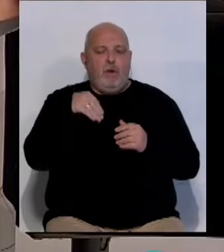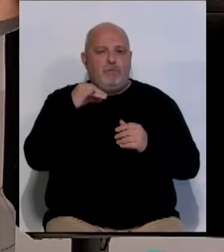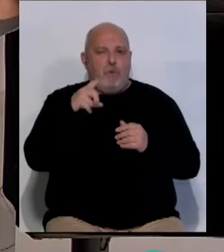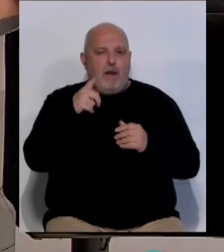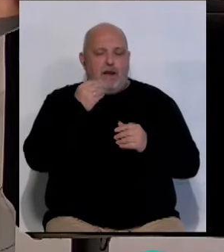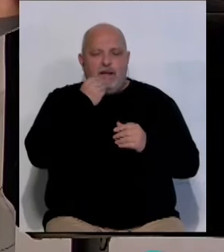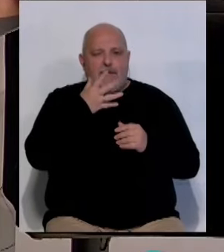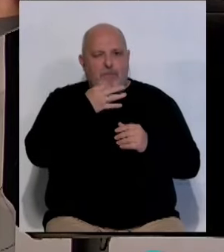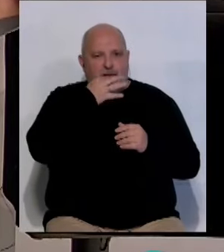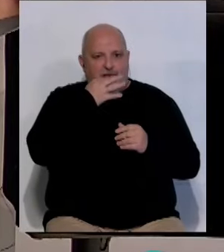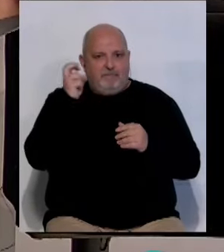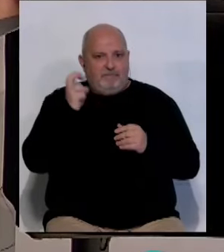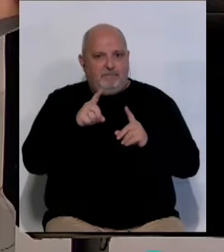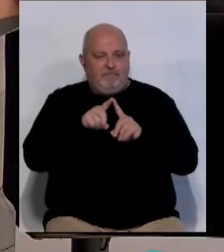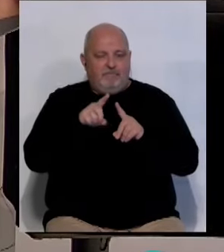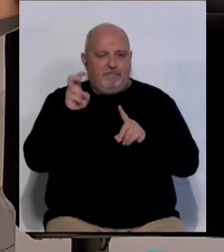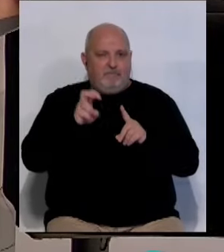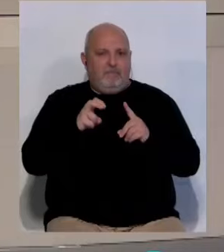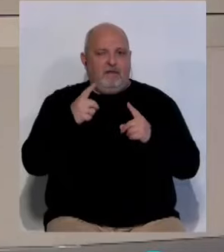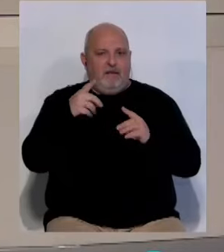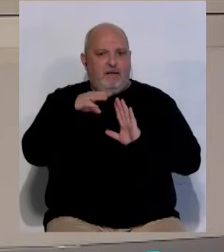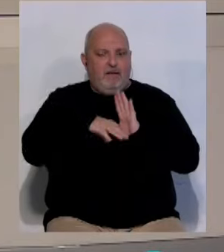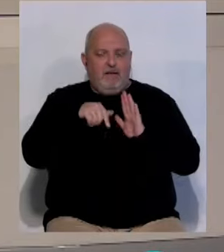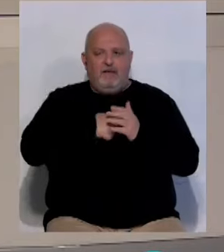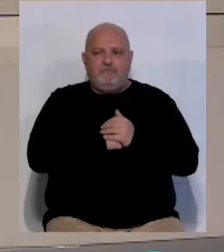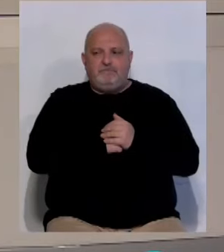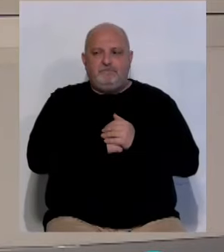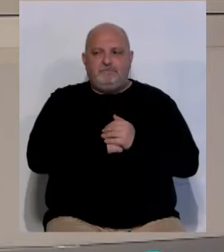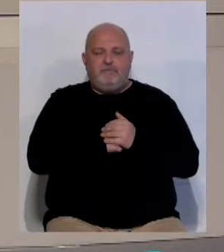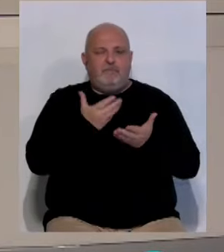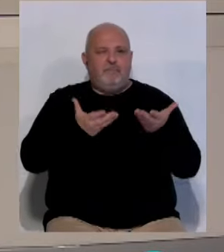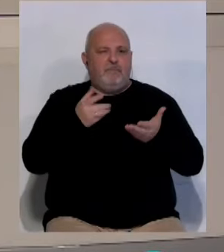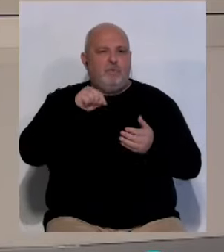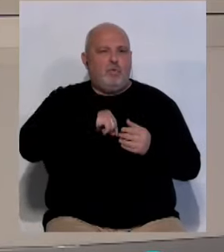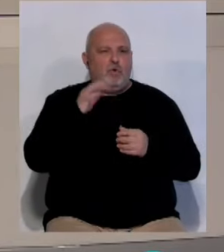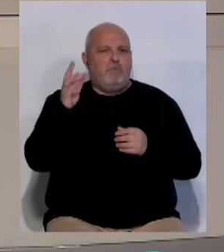tardes Gracias encantado de que nos acompañes en el día de hoy a ver qué grado de optimismo mueves